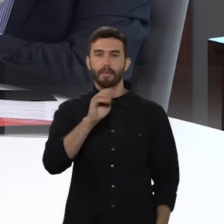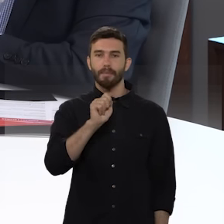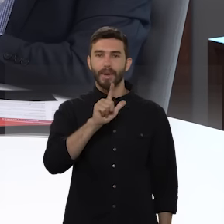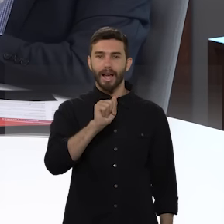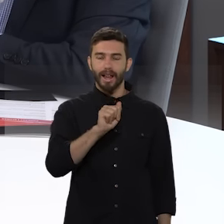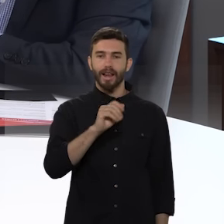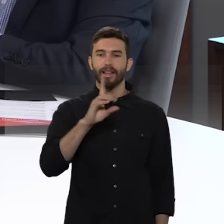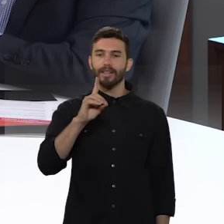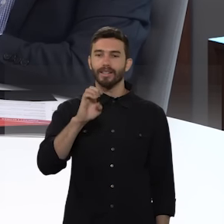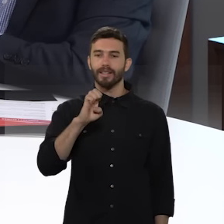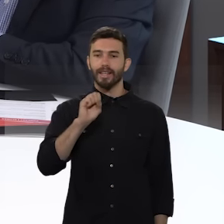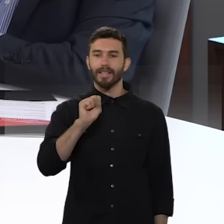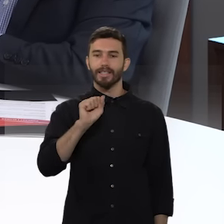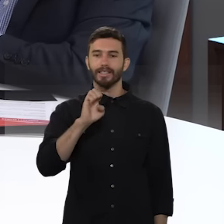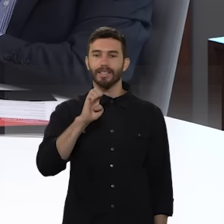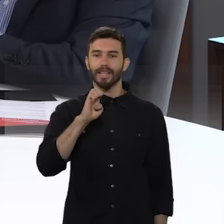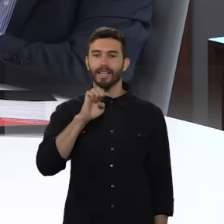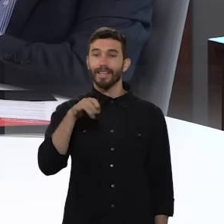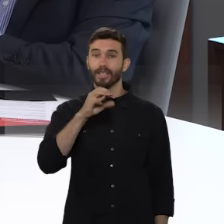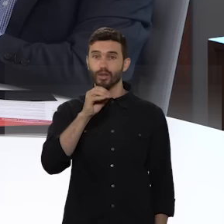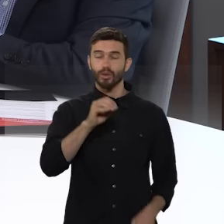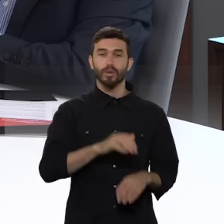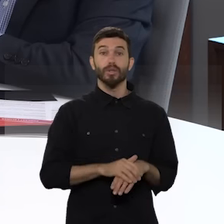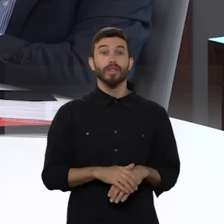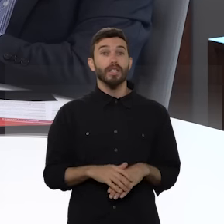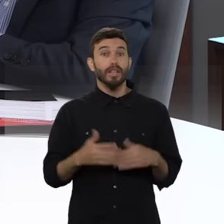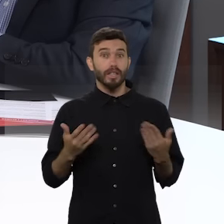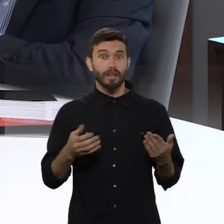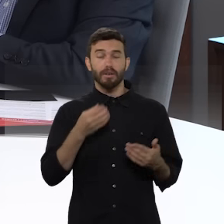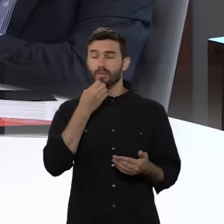Já ouvi Bala Desejo. Que tem Zé Ibarra como um